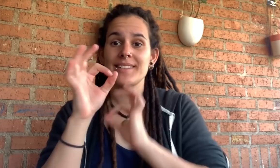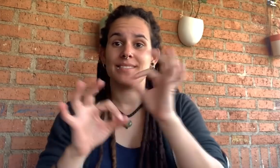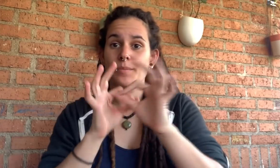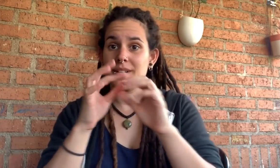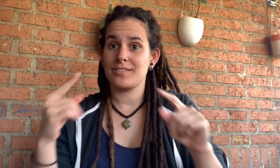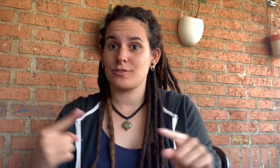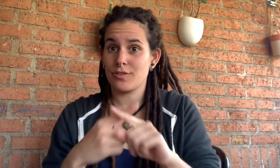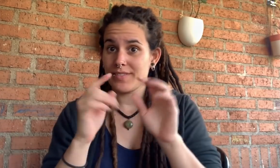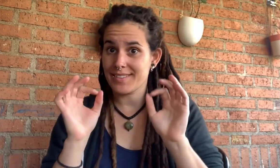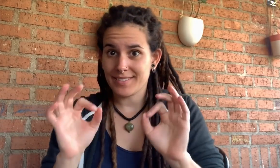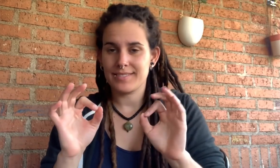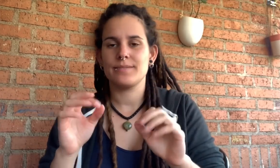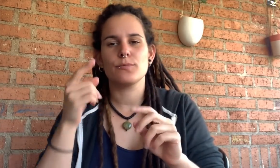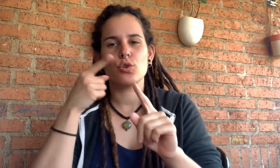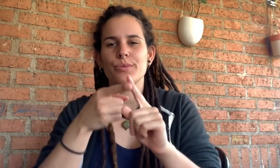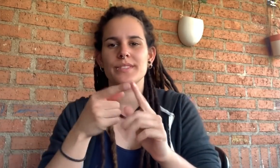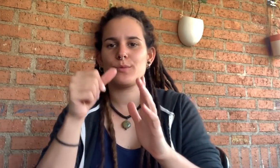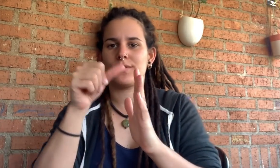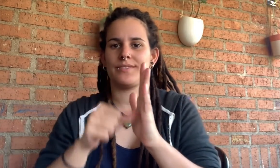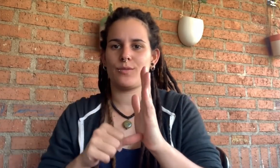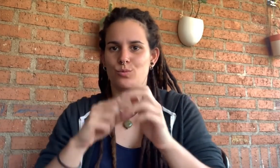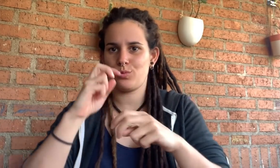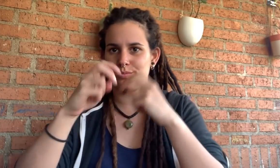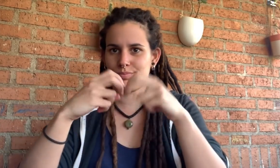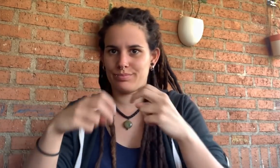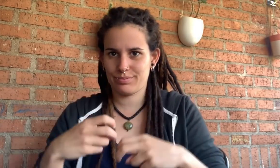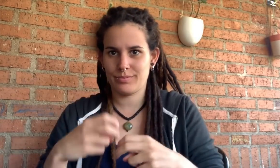En la Asamblea Extraordinaria se procedió a reformar los estatutos de la EUDY,